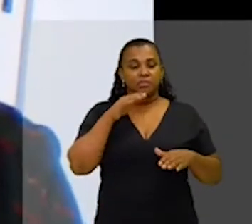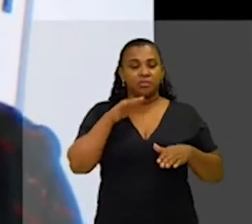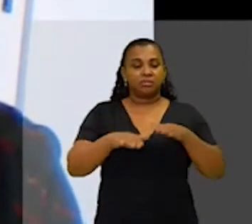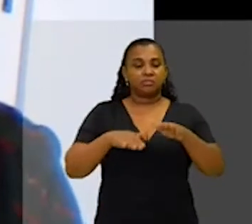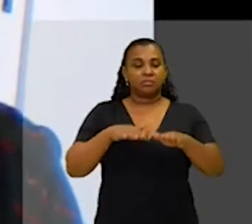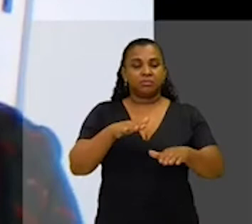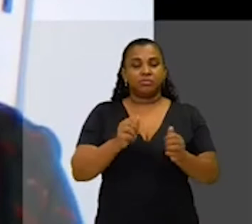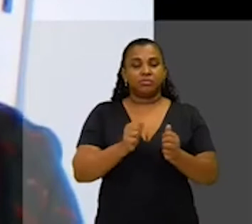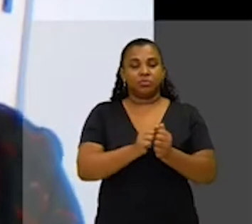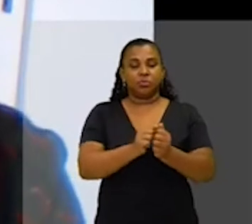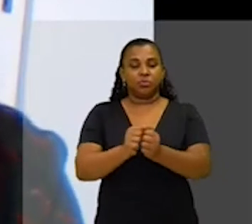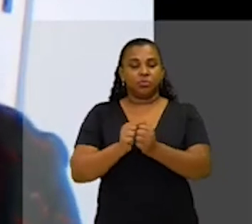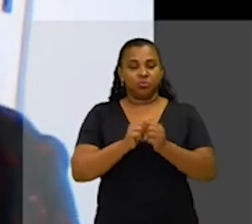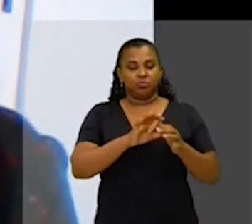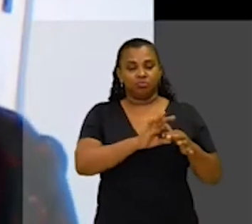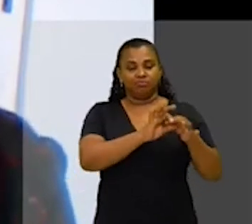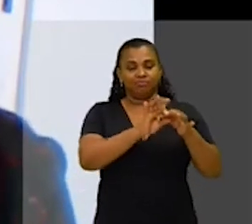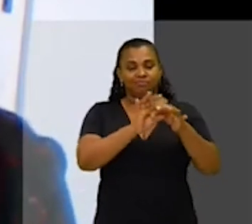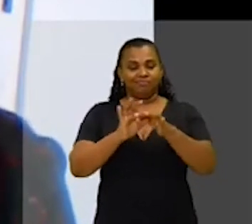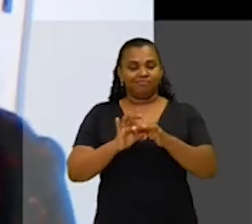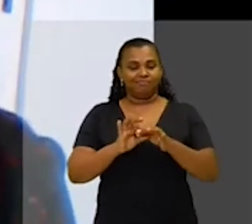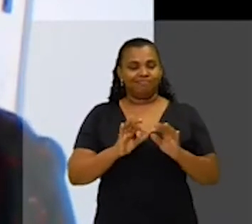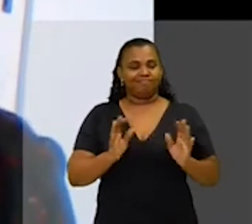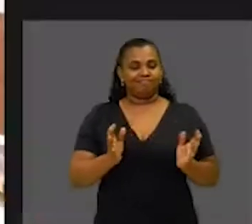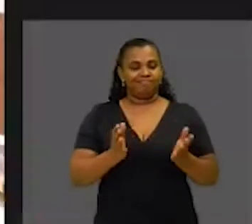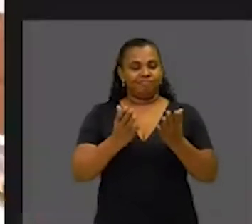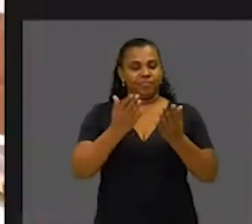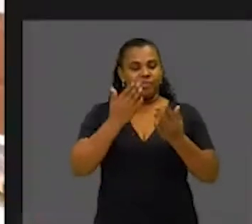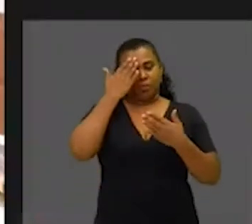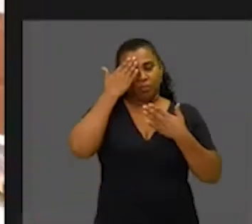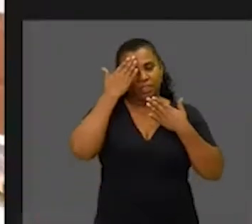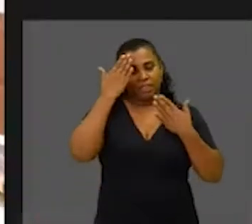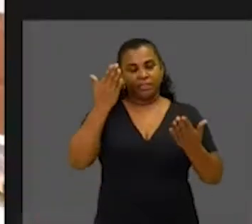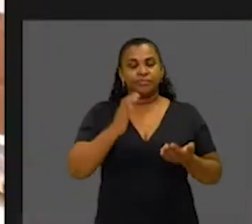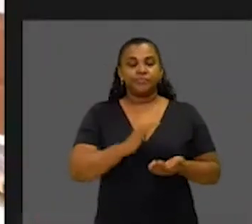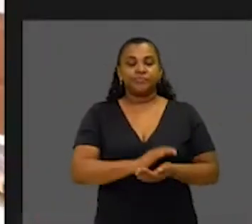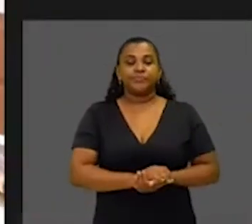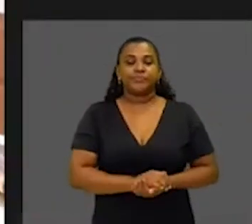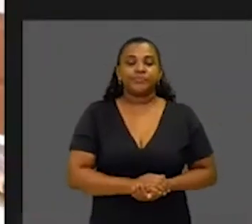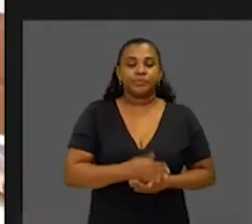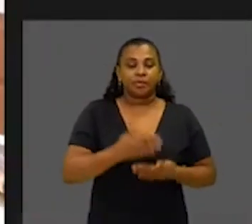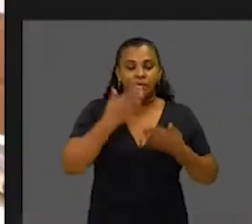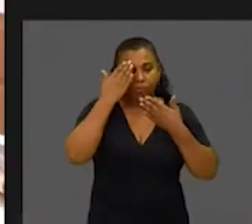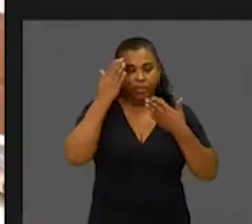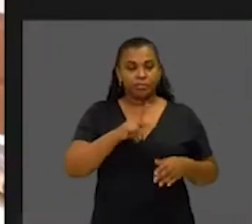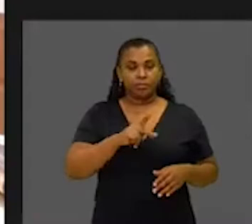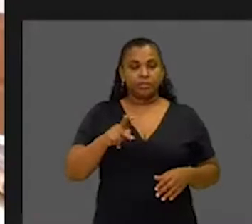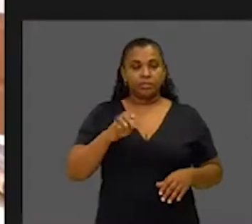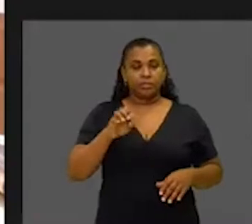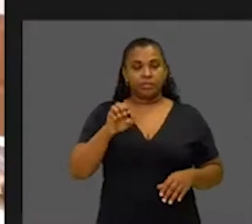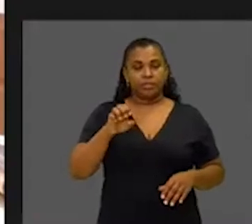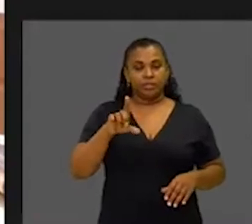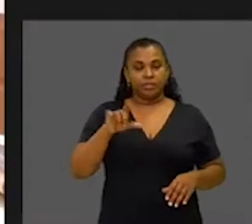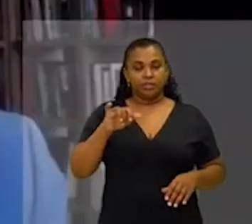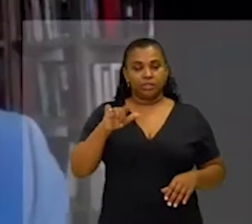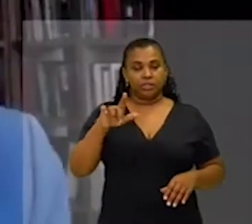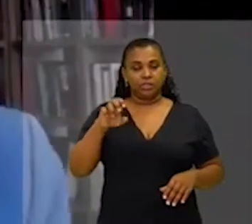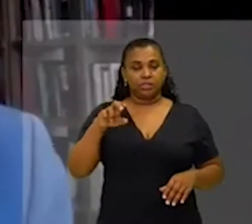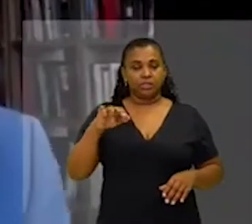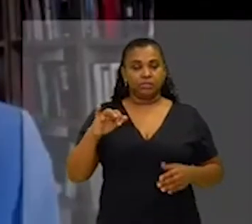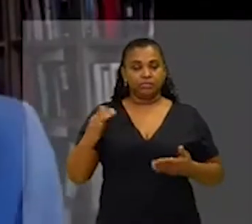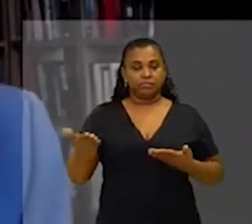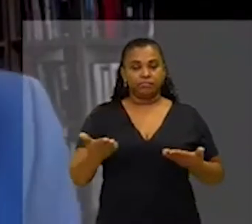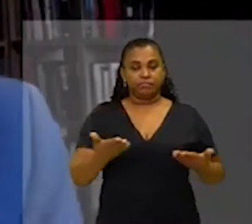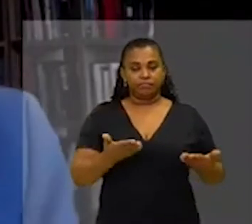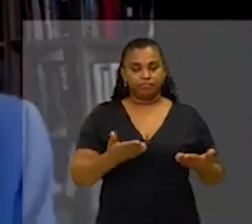com esse diabo responder obrigado obrigado professora Edilene em Aí eu aproveito para